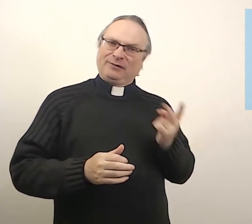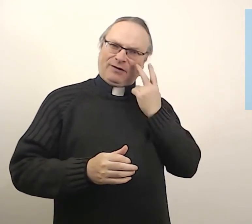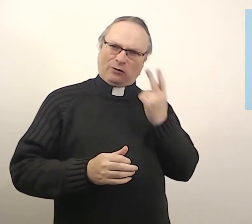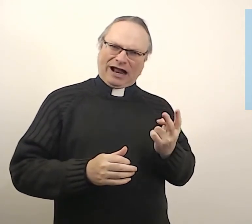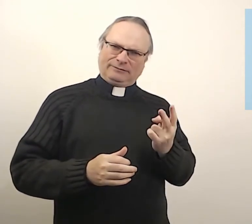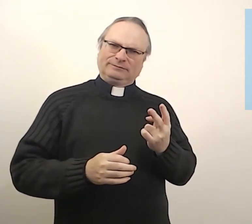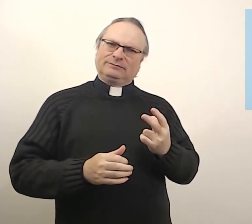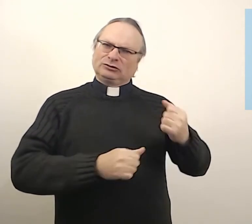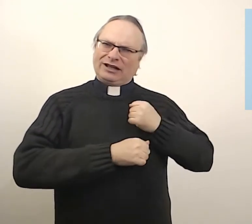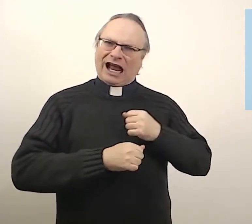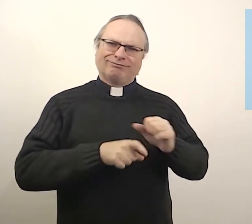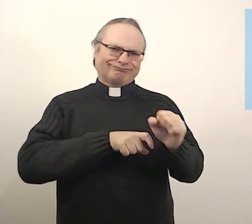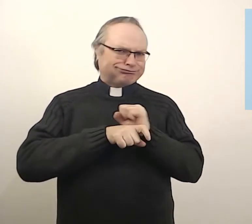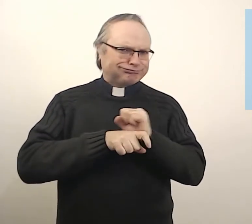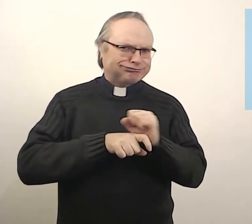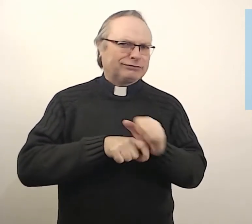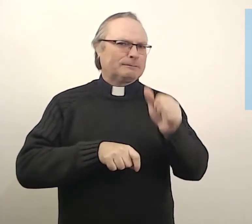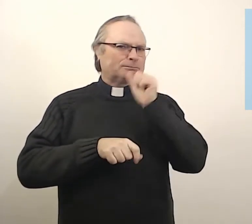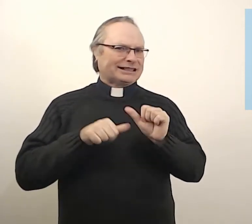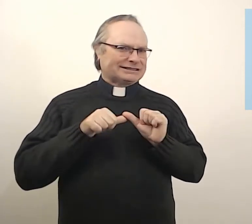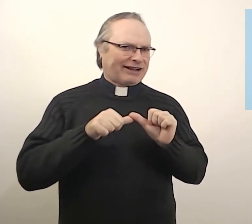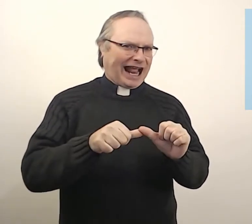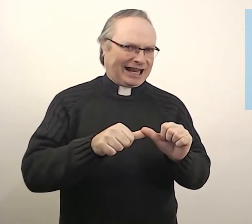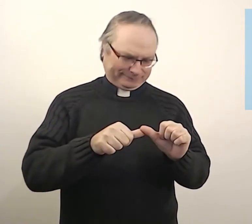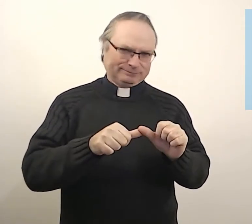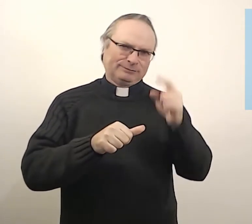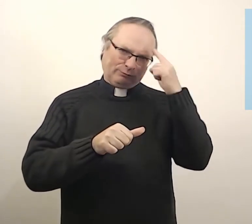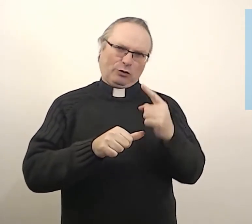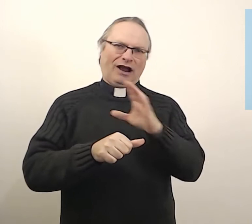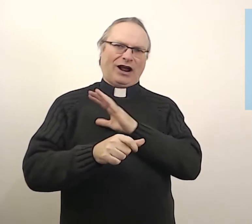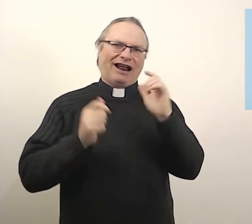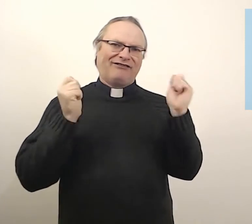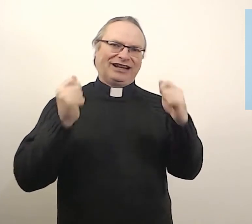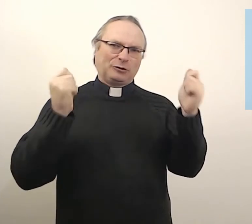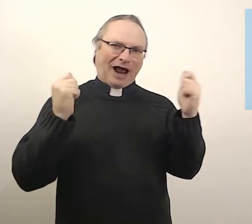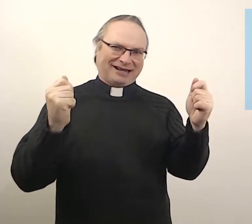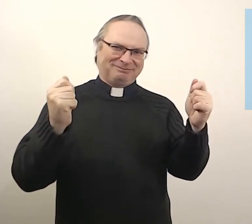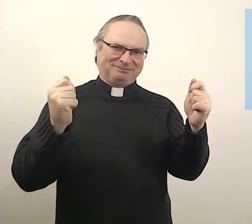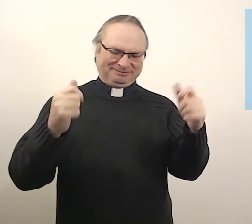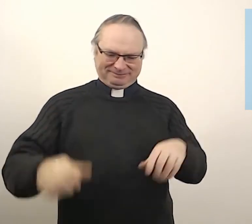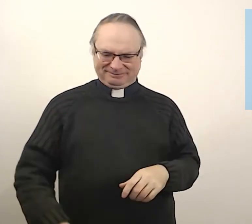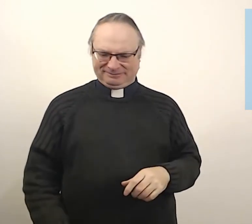On voit un soldat qui pratique avec persévérance pour avoir la victoire.